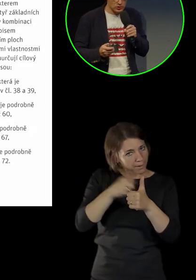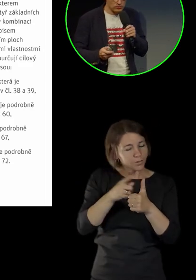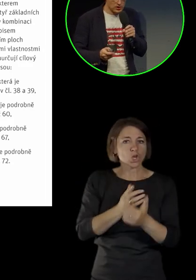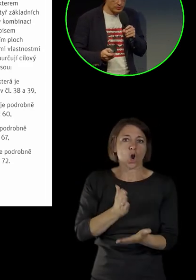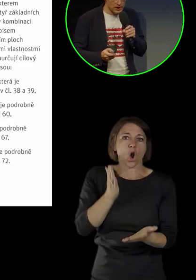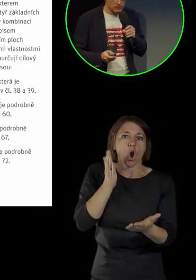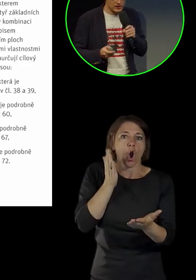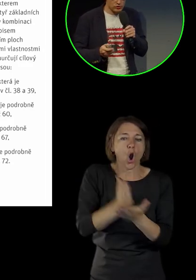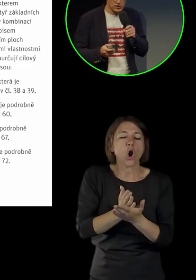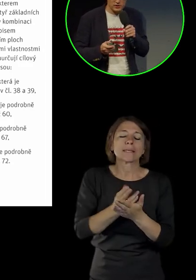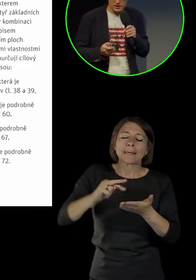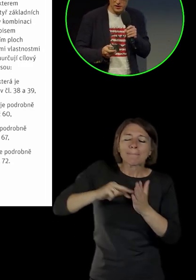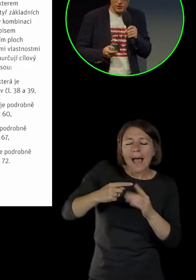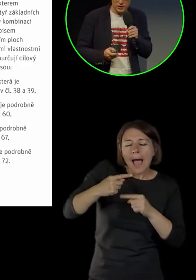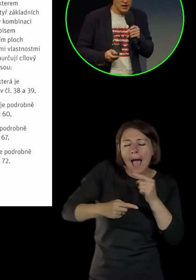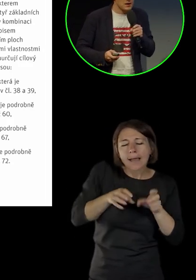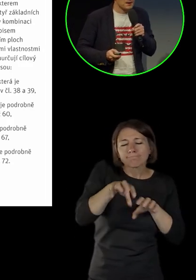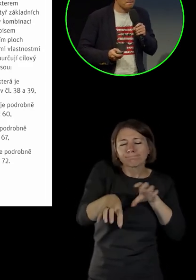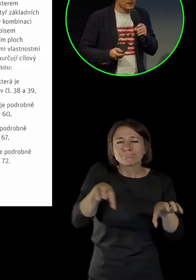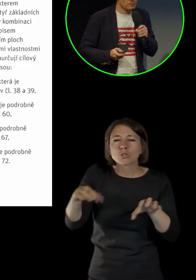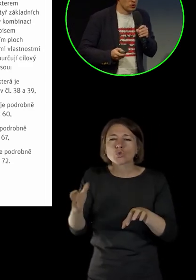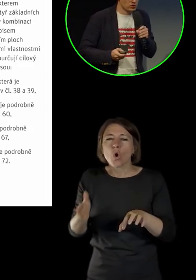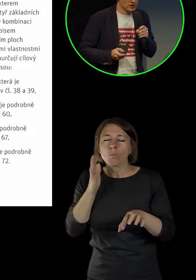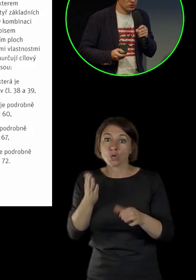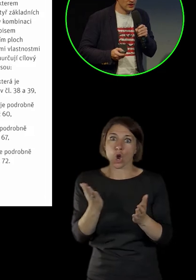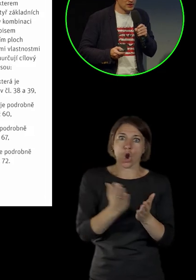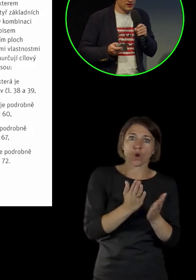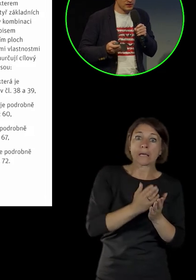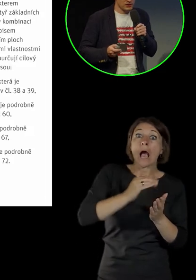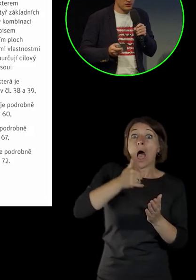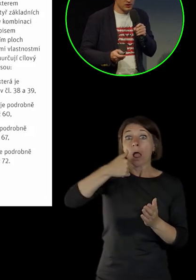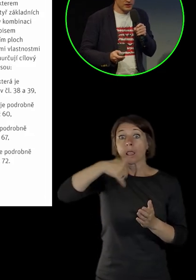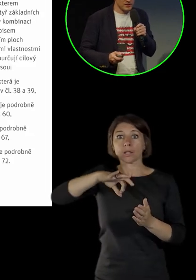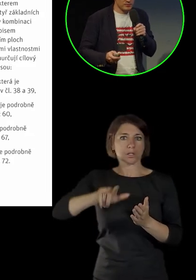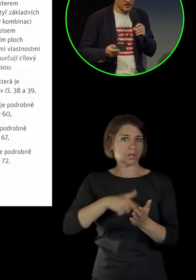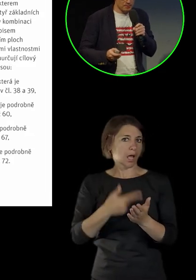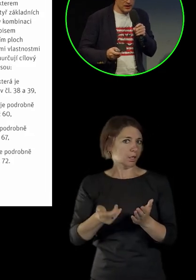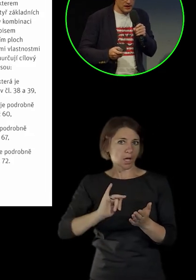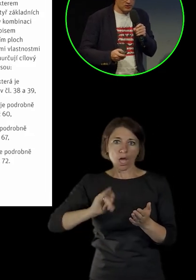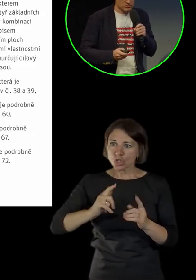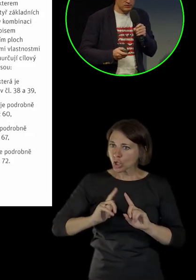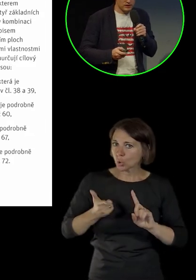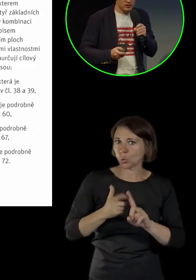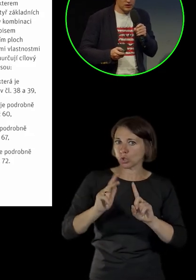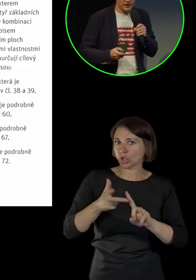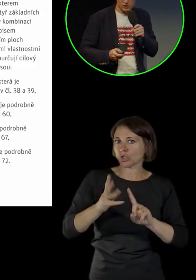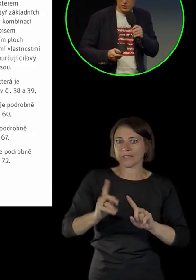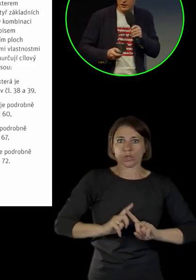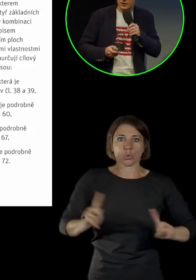samotném územním plánování a umisťování staveb. Protože to, jestli nějaký konkrétní záměr zapadá do té konkrétní lokality,